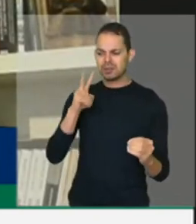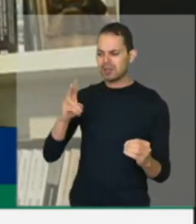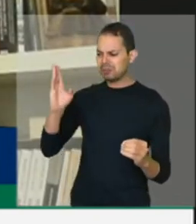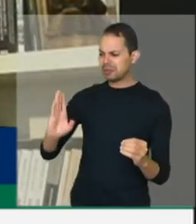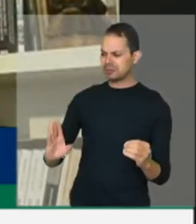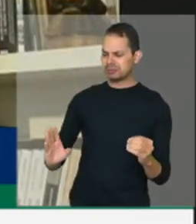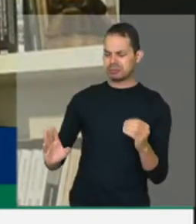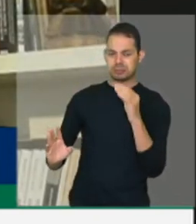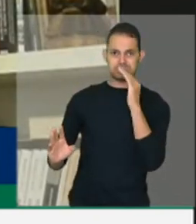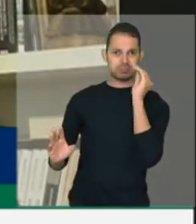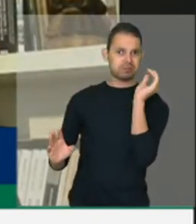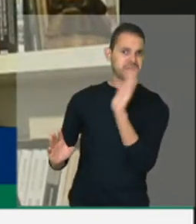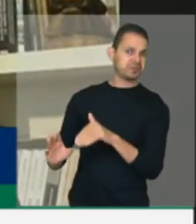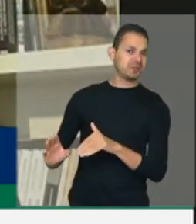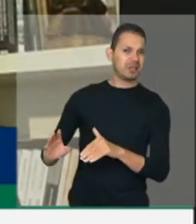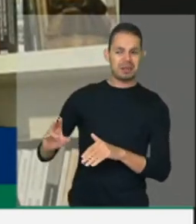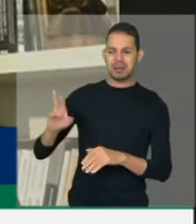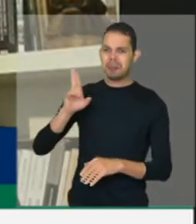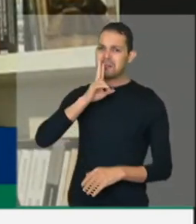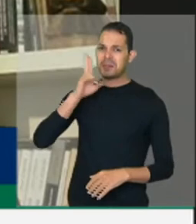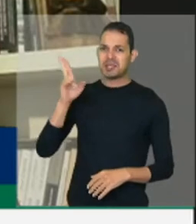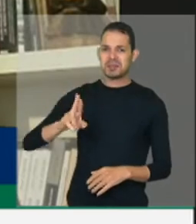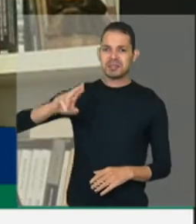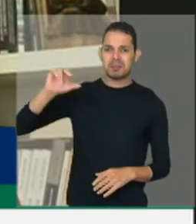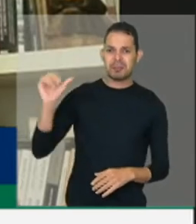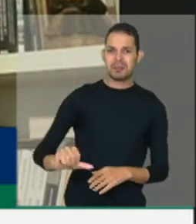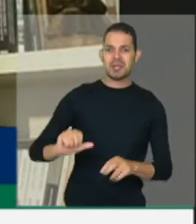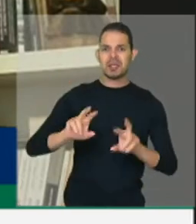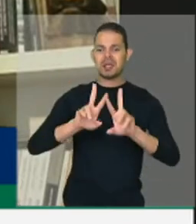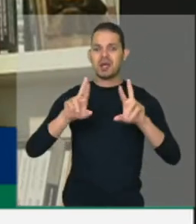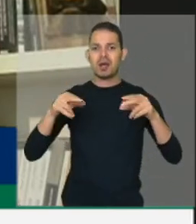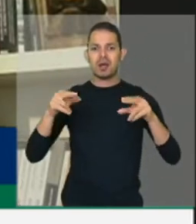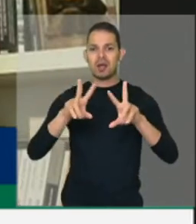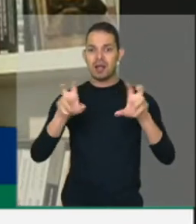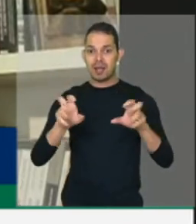PAÍS COM A PIOR RESPOSTA EM RELAÇÃO É PANDEMIA DA COVID-19 E DA ÚLTIMA SEMANA